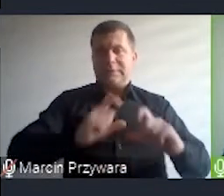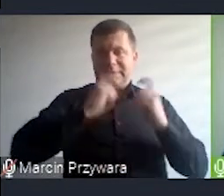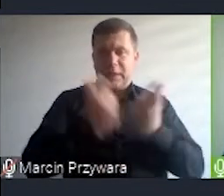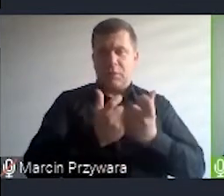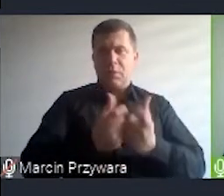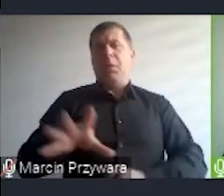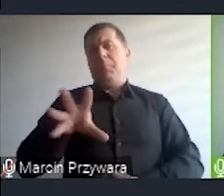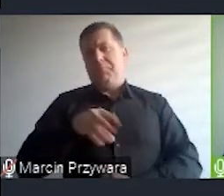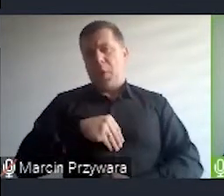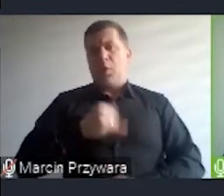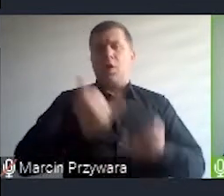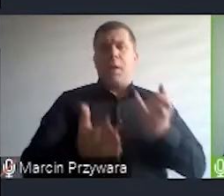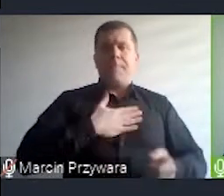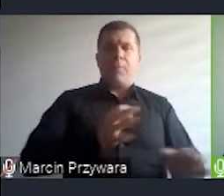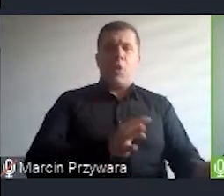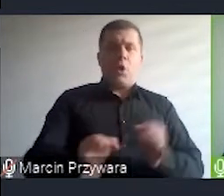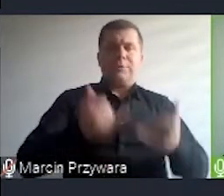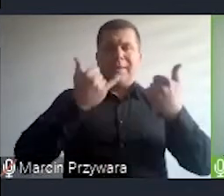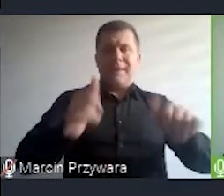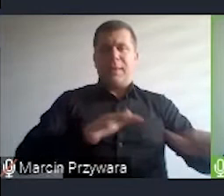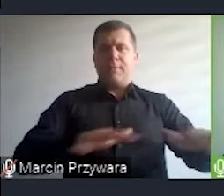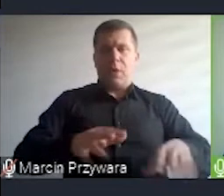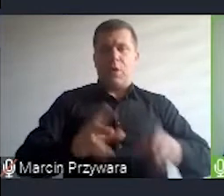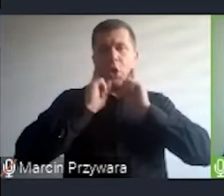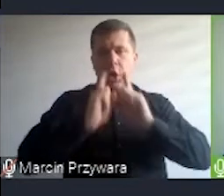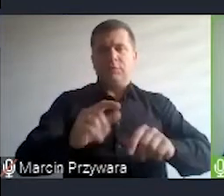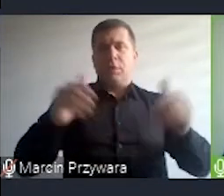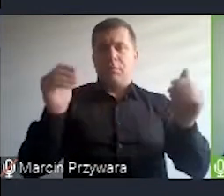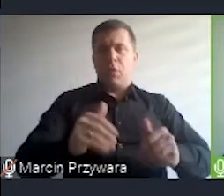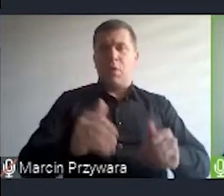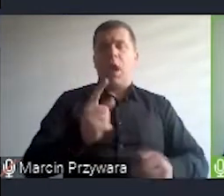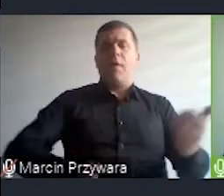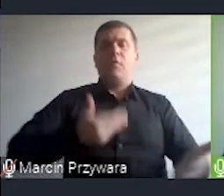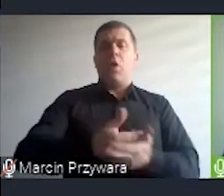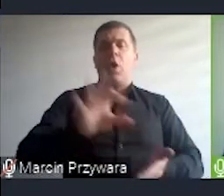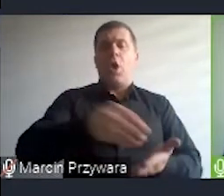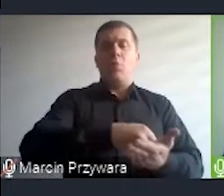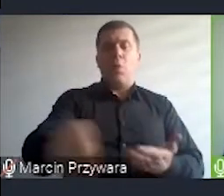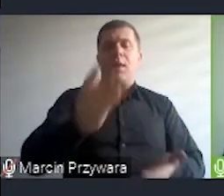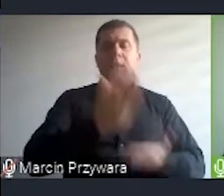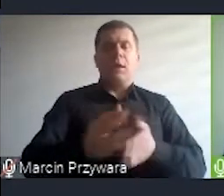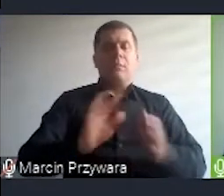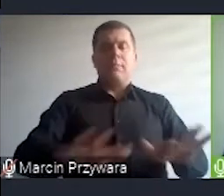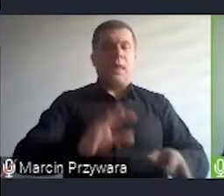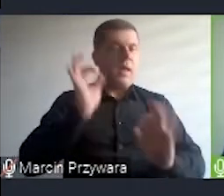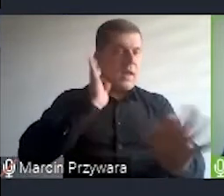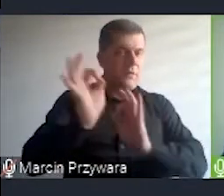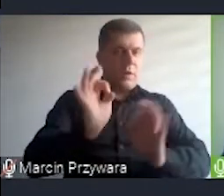Mogę – jeśli ma oszczędność w innym miejscu, oczywiście że mogę. A we wniosku o płatność umieszczam informację,